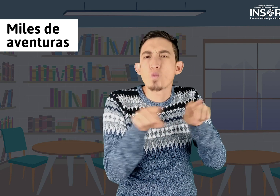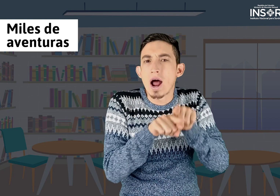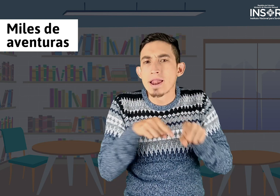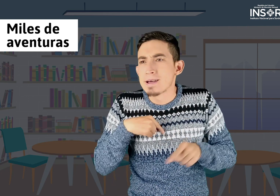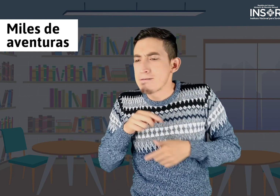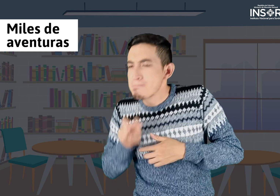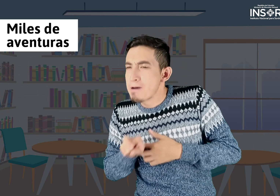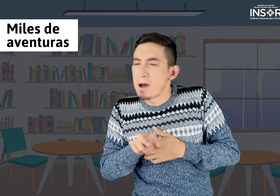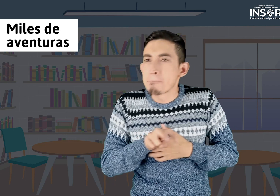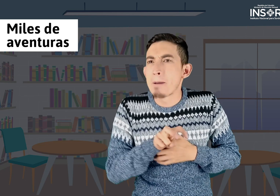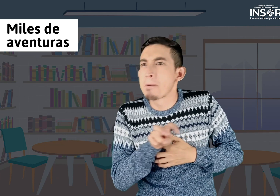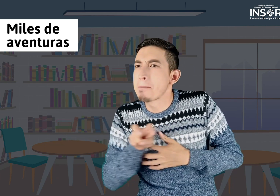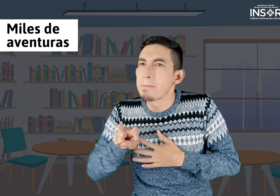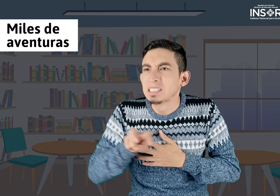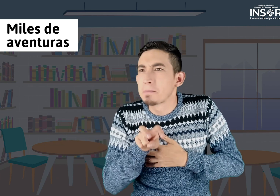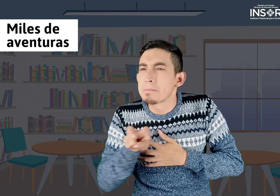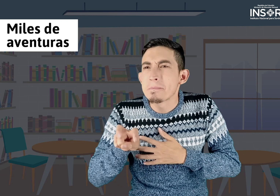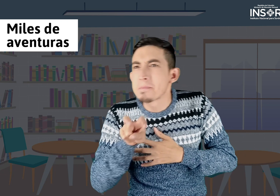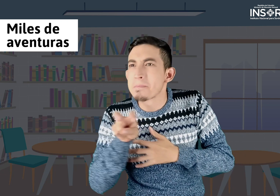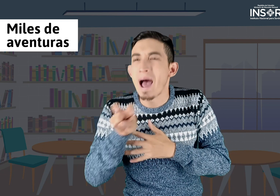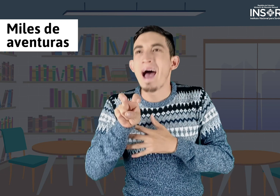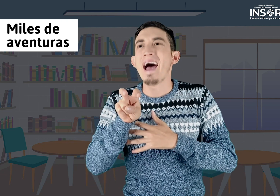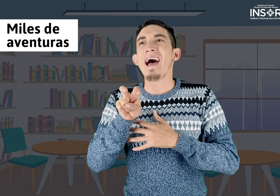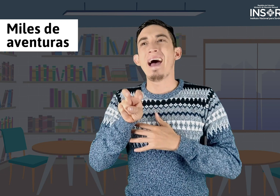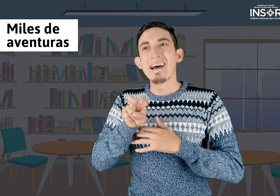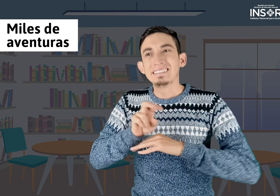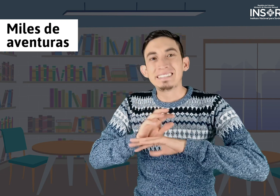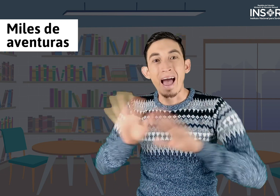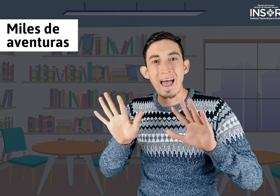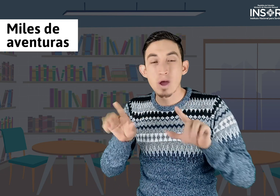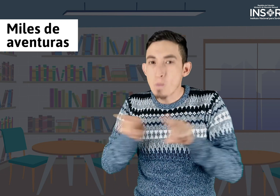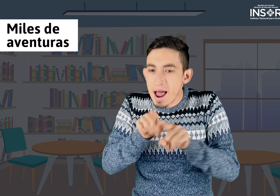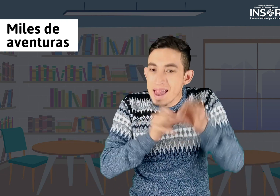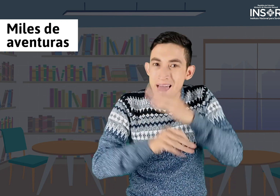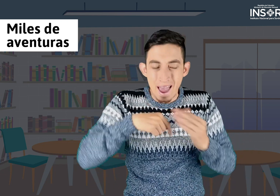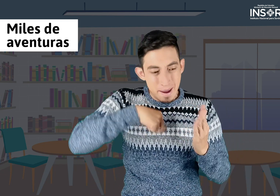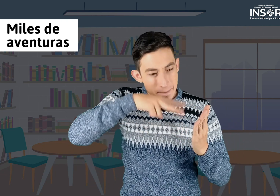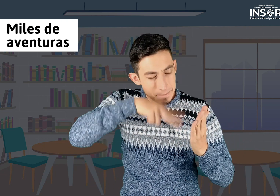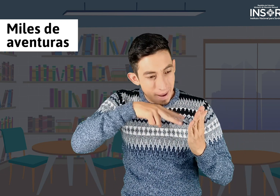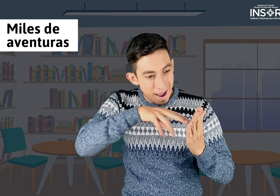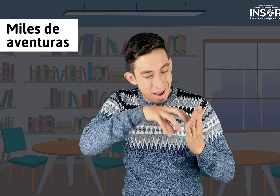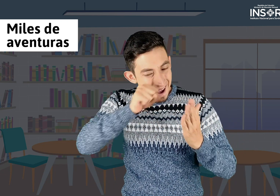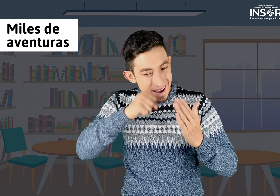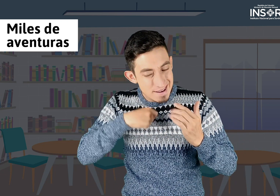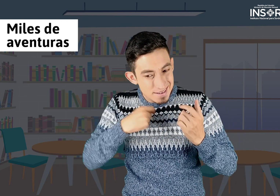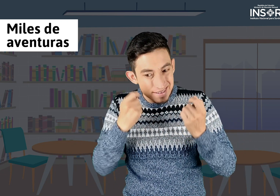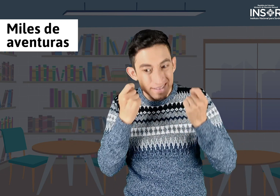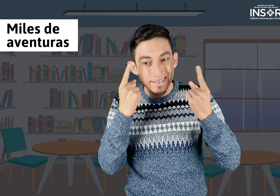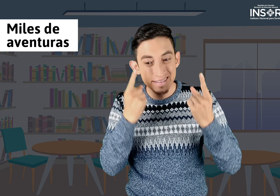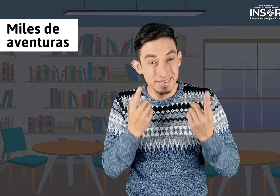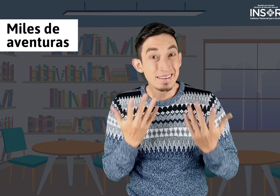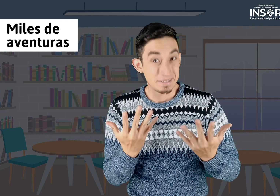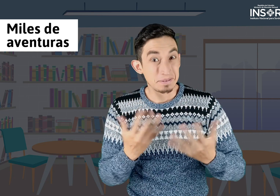es como si nosotros mismos estuviéramos viviendo esa aventura.